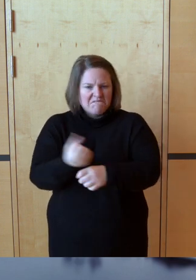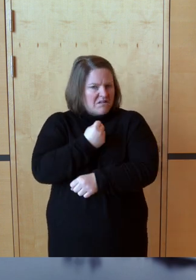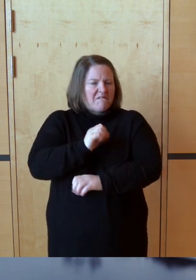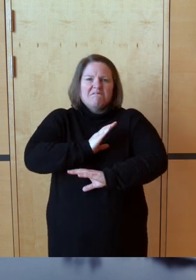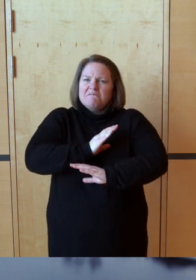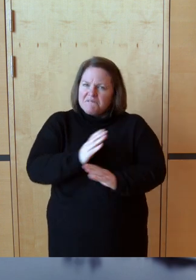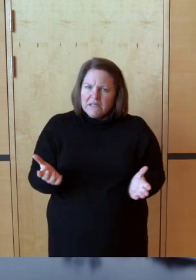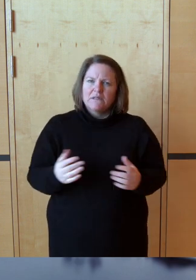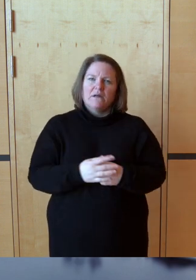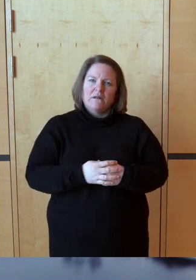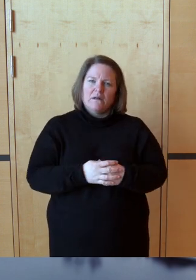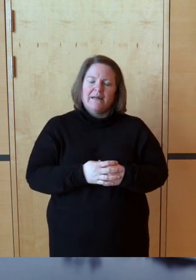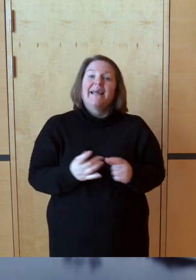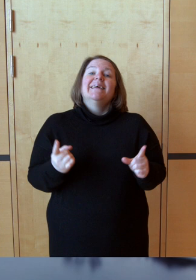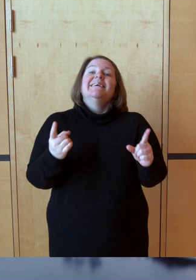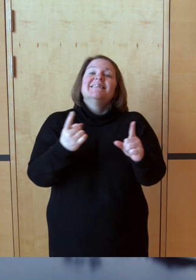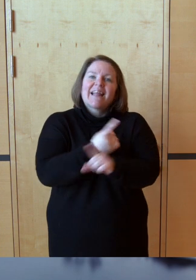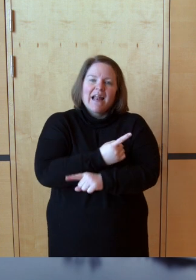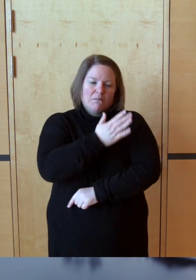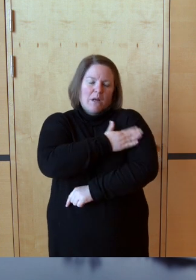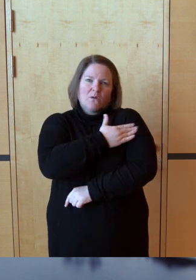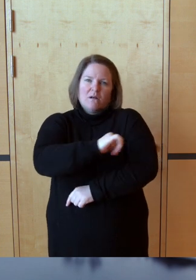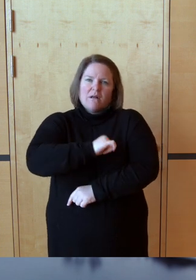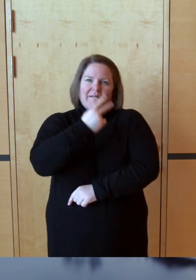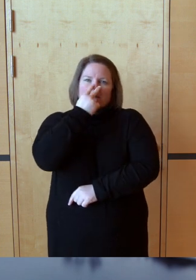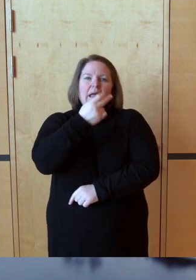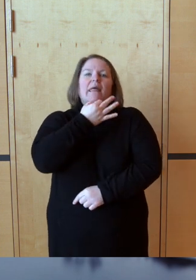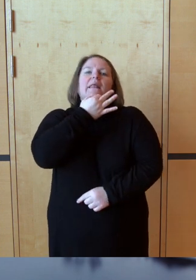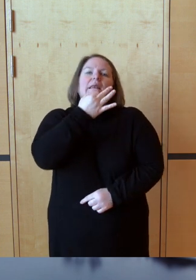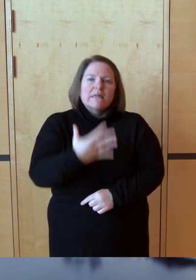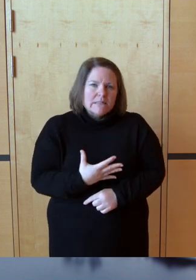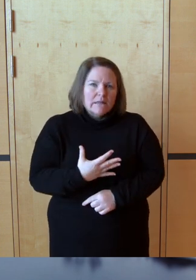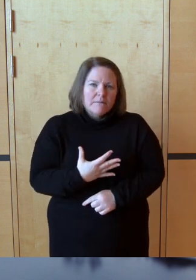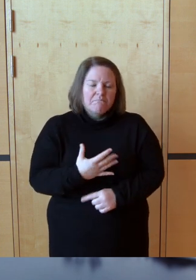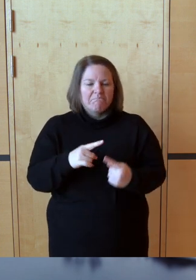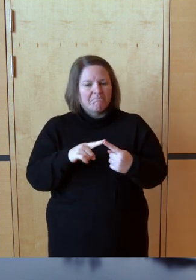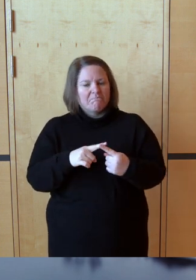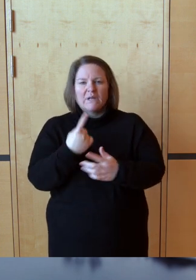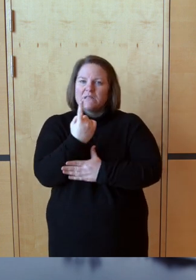Istället Så ser dom med fisk för att flytta en tablett för att se mer insatser för kommun